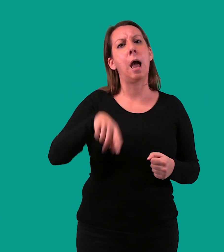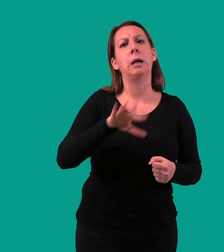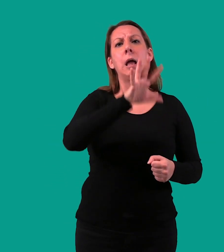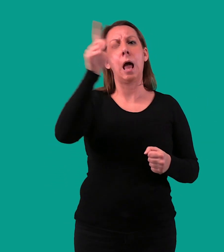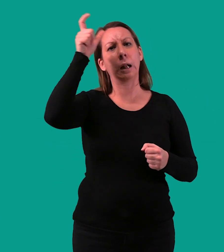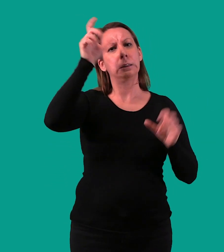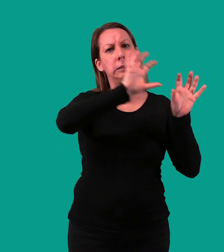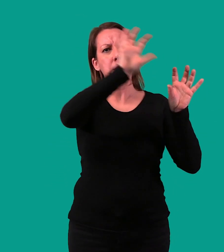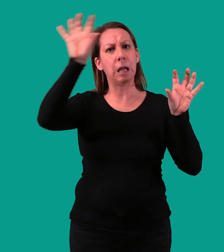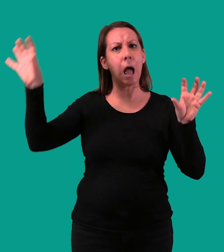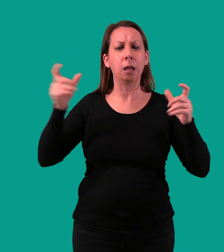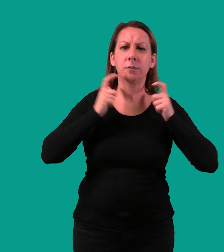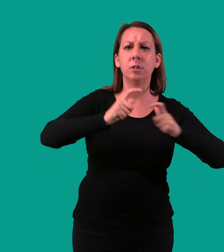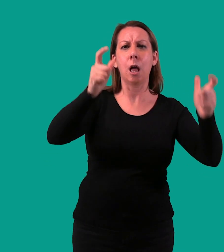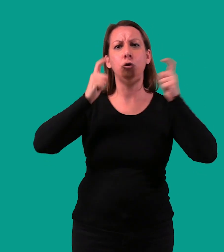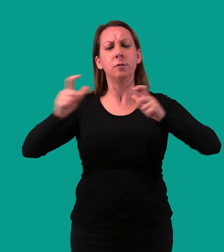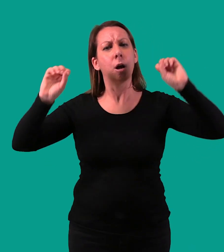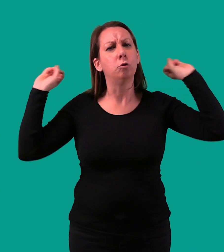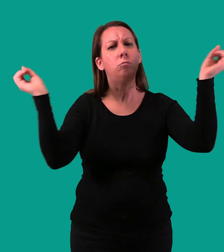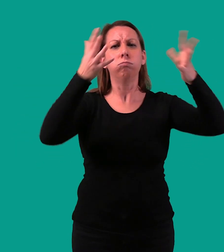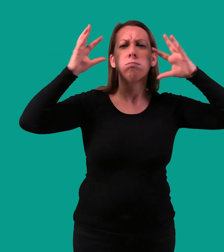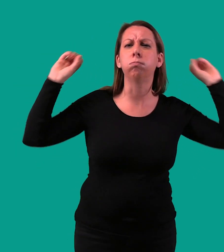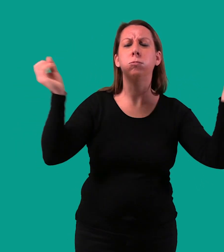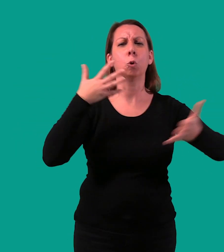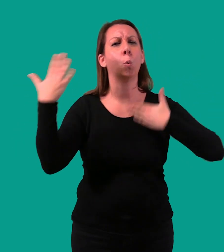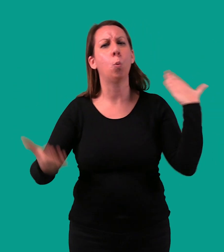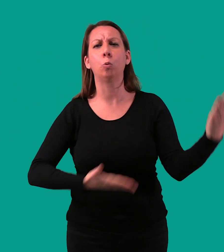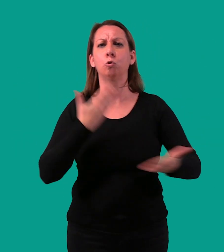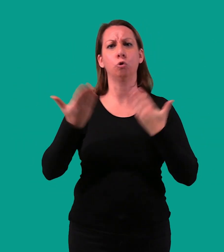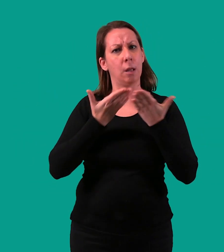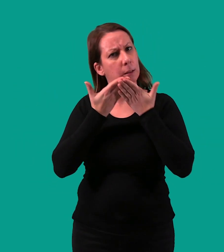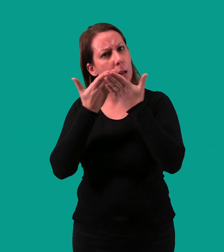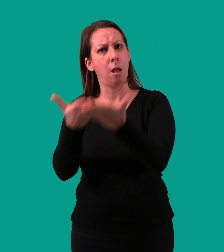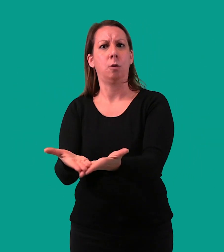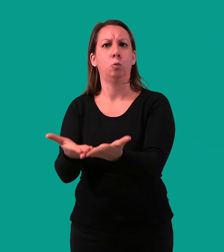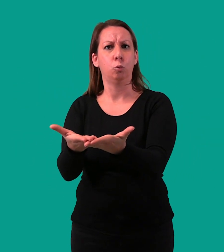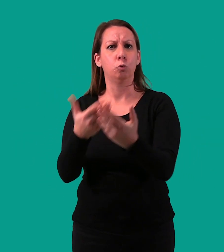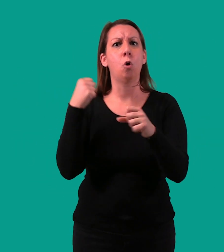Con le loro luce blu , viaggiano anche in altri Paesi e vi prestano aiuto.